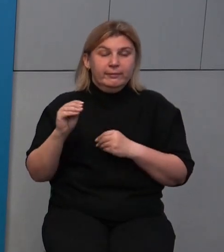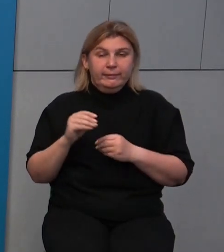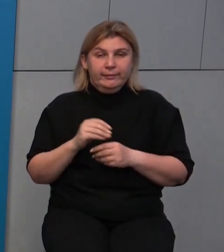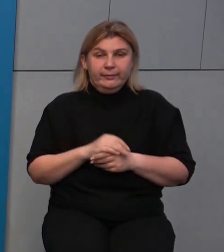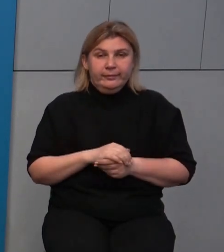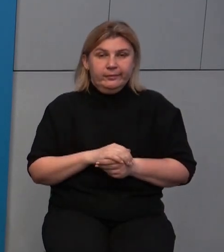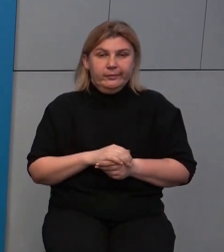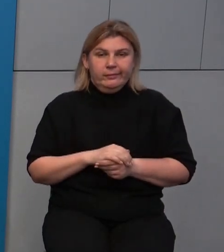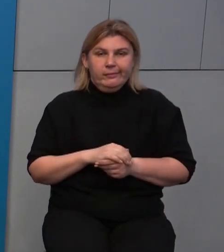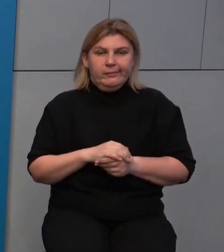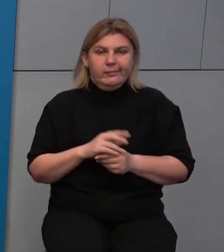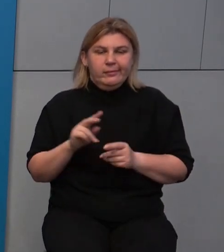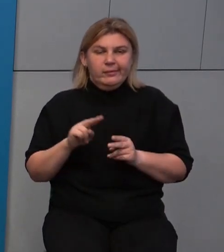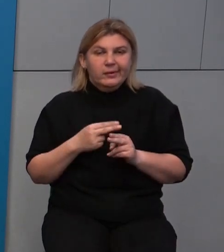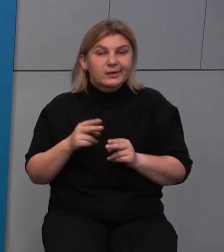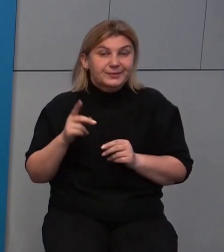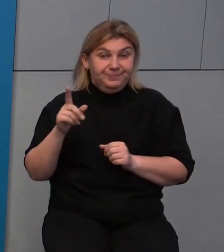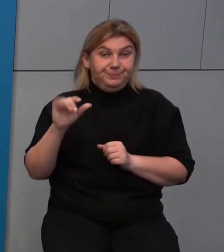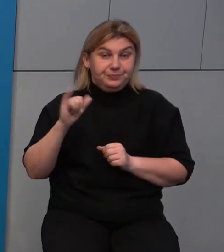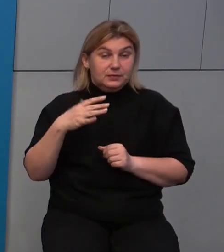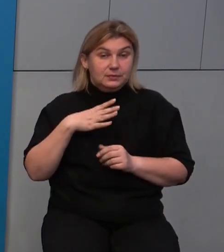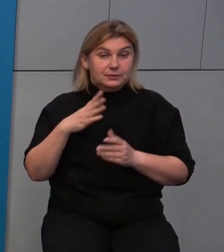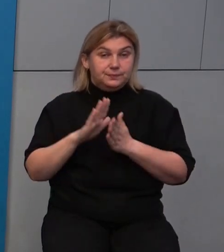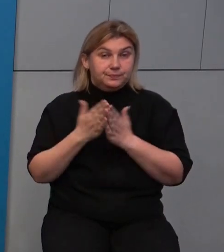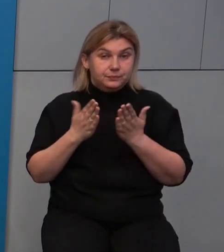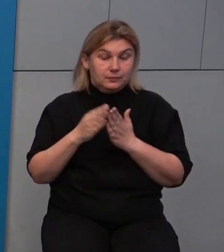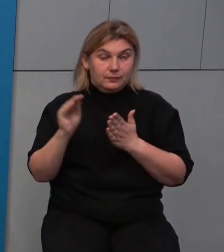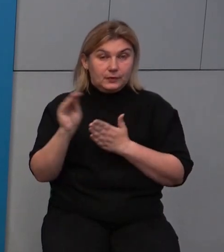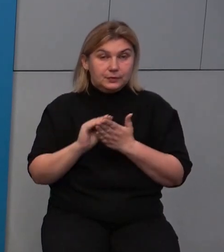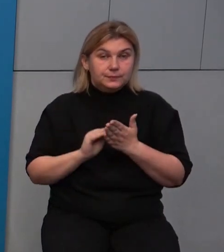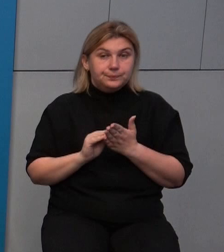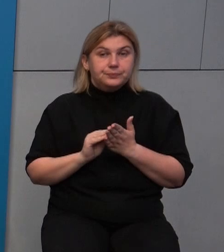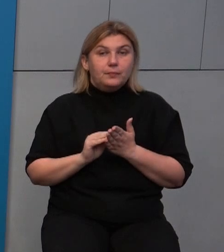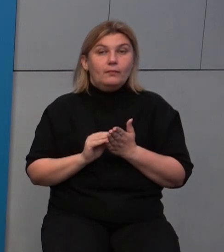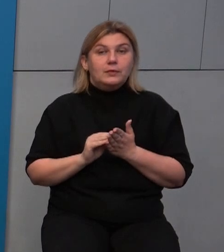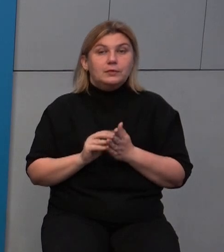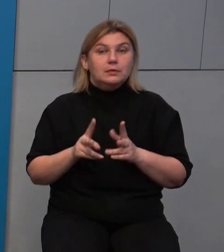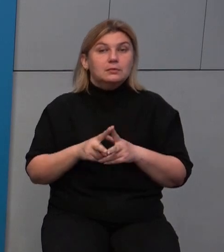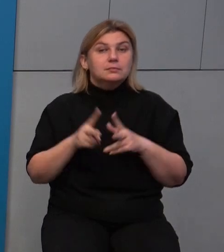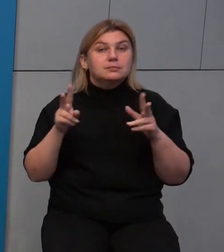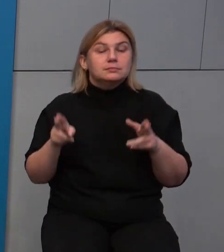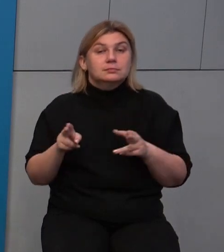Natomiast kiedy pisałam już tę książkę, to powiem szczerze, że ten okres życia